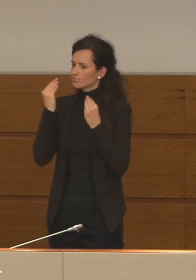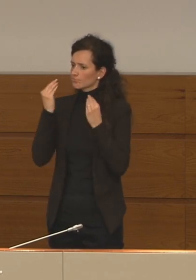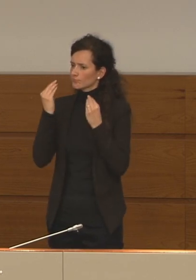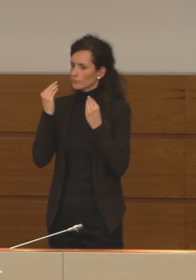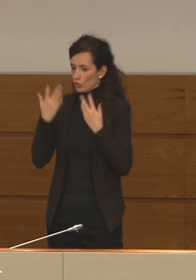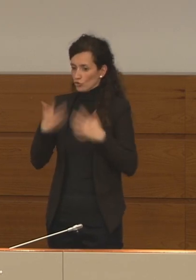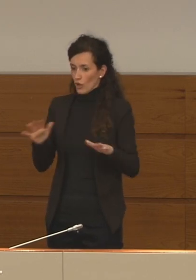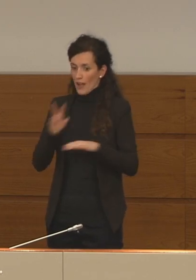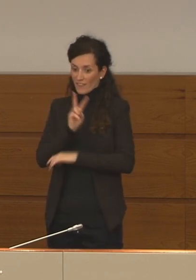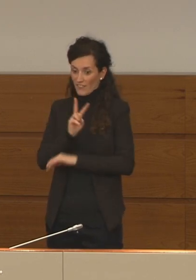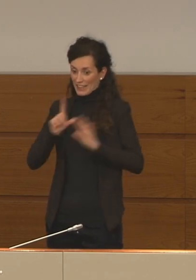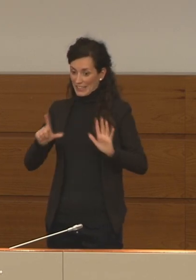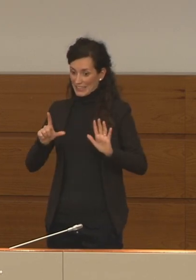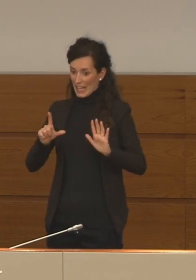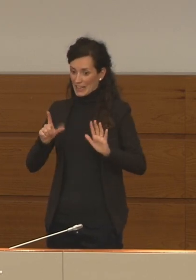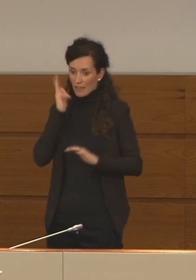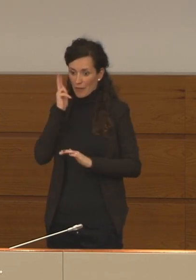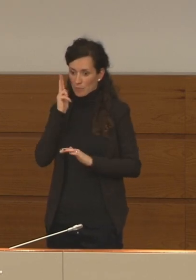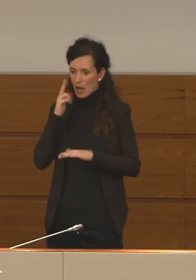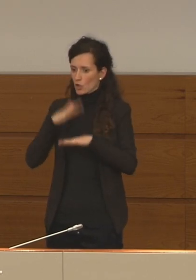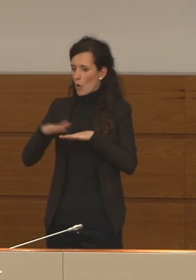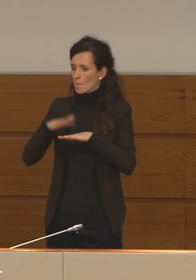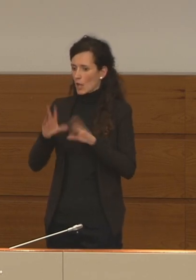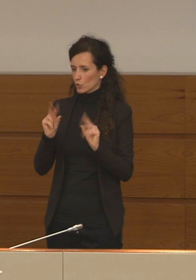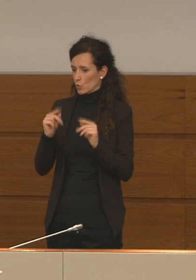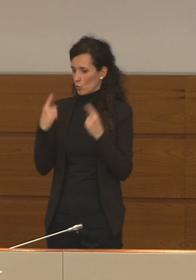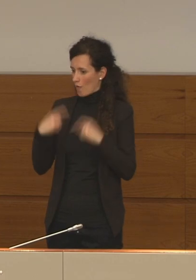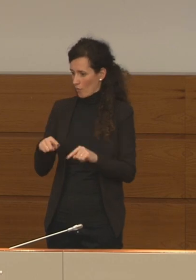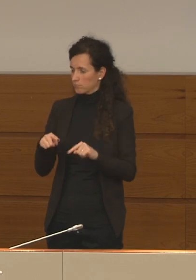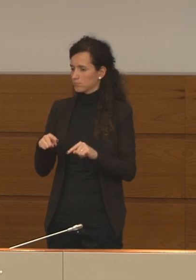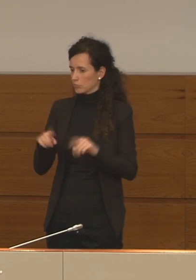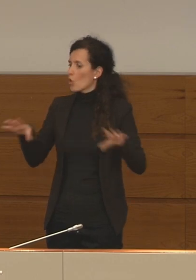che si è adottato questo nuovo metodo, ritenete che bisogna andare avanti con